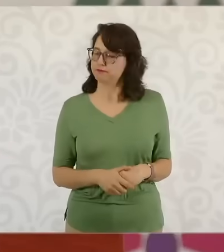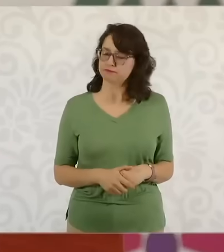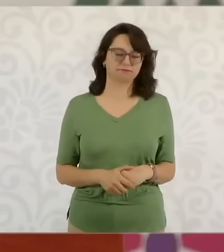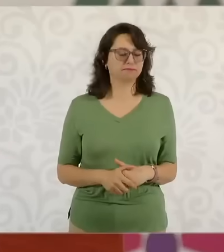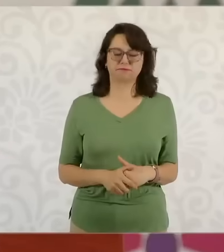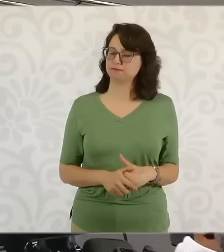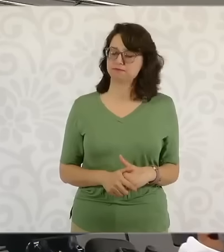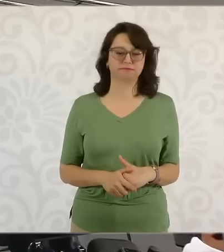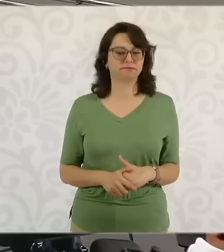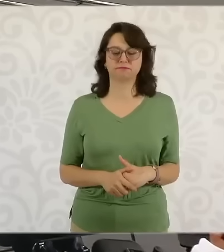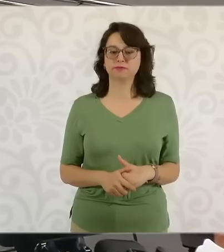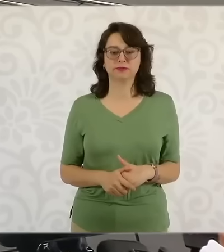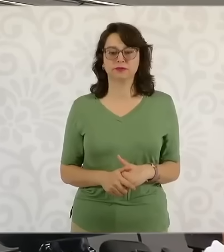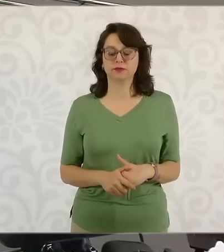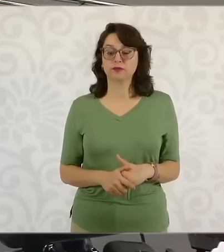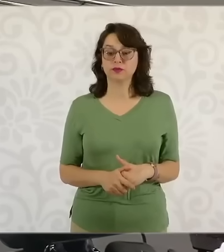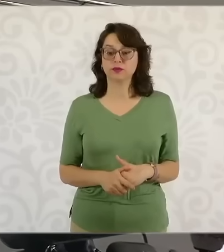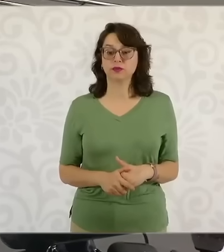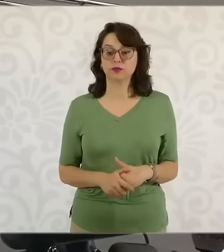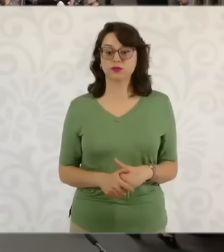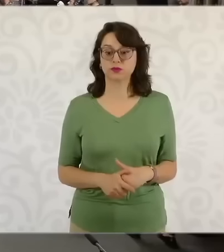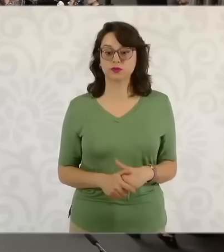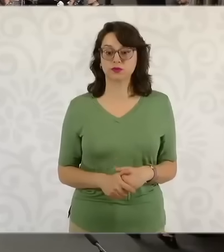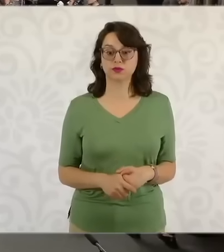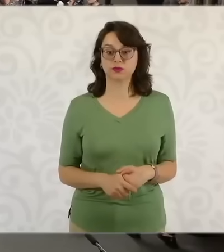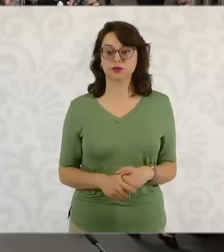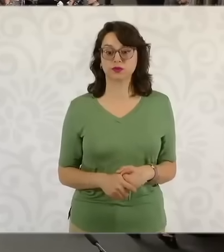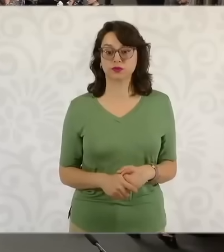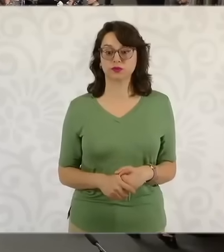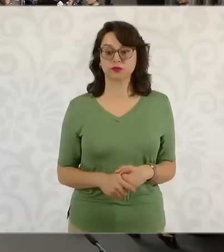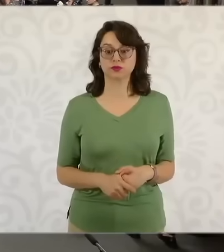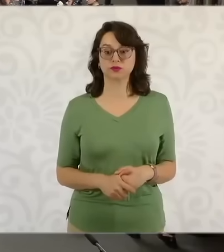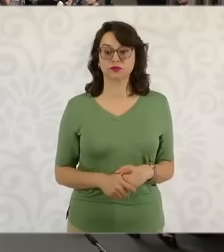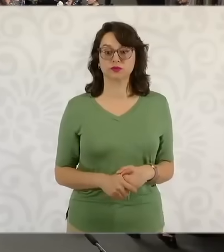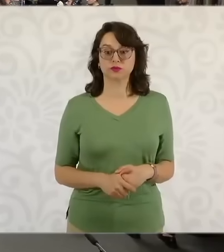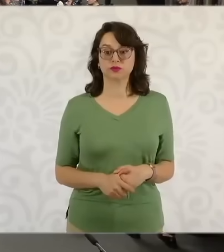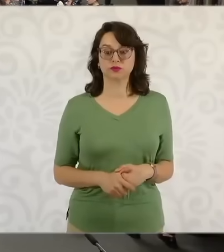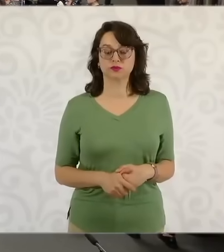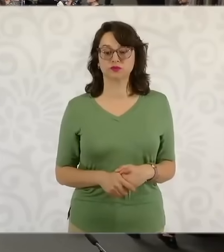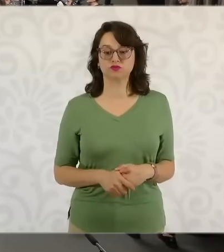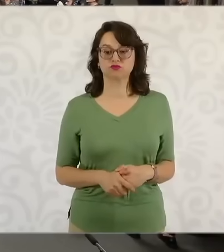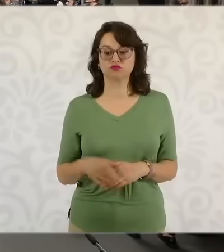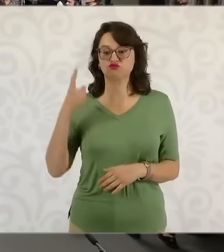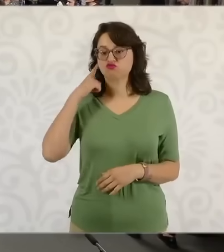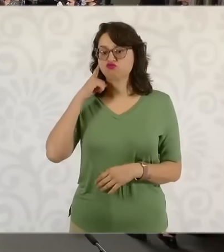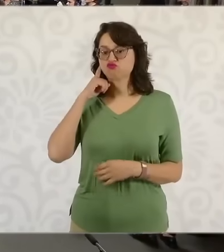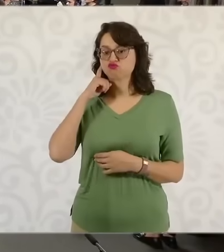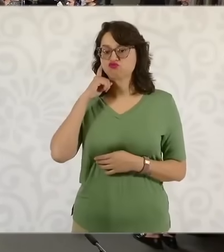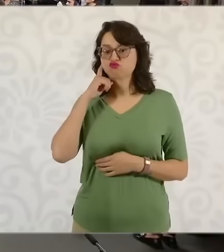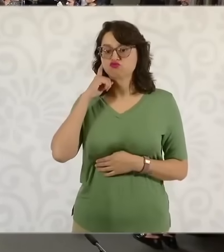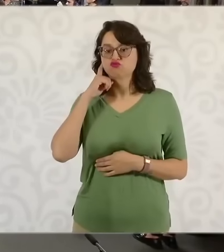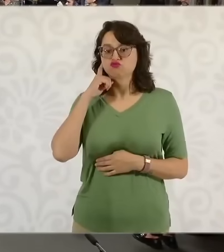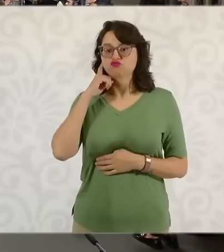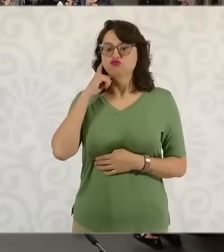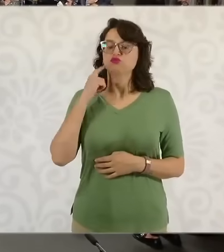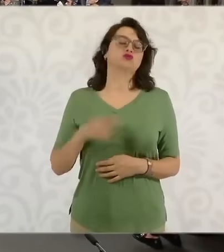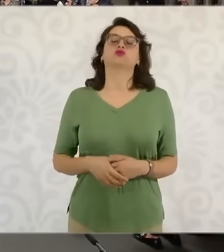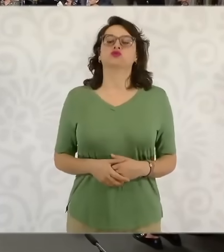presidente compañero Dante camarógrafo de Canal 11